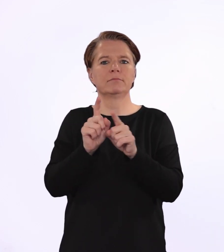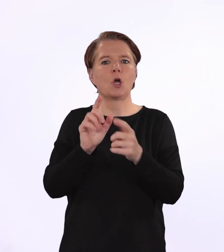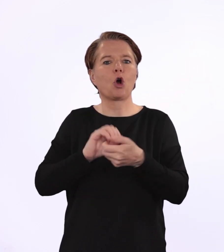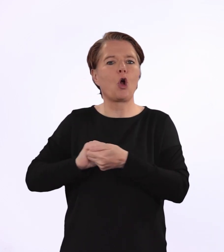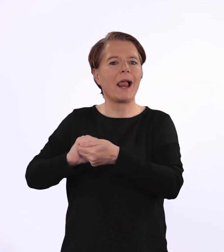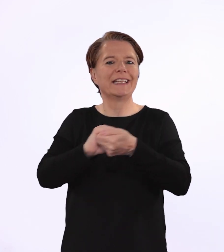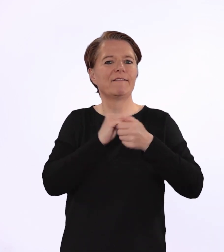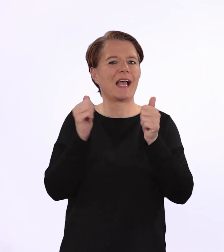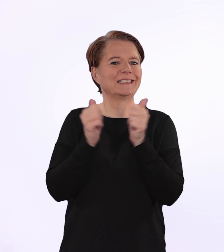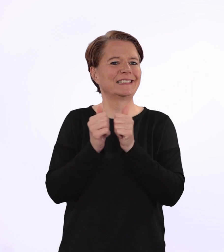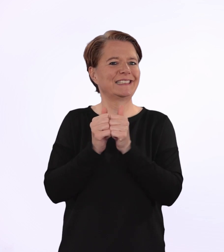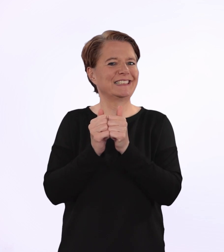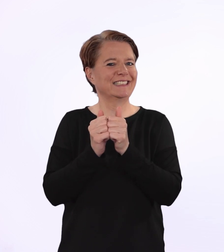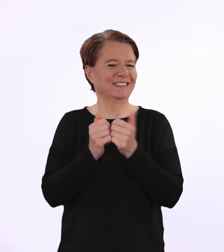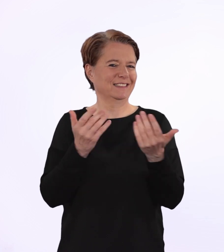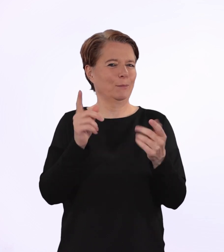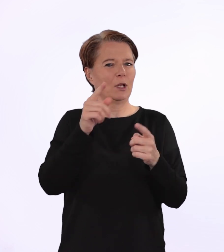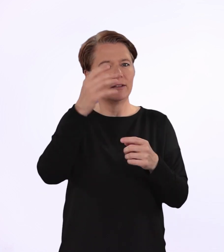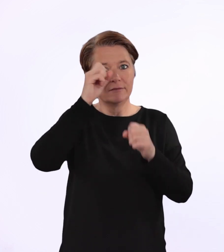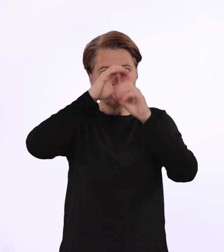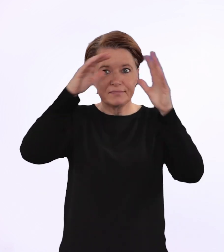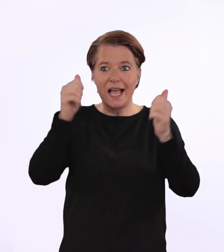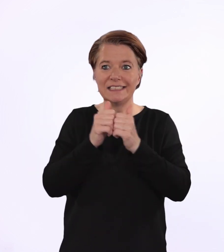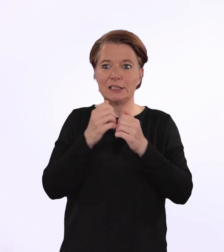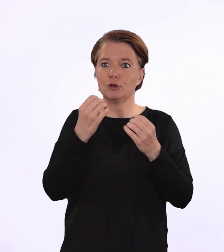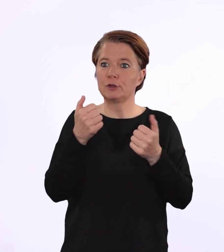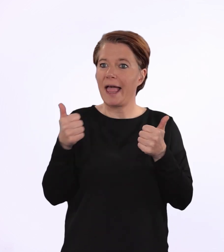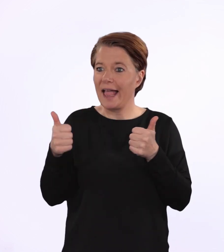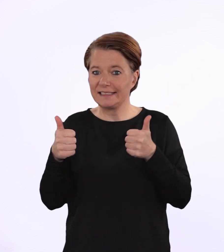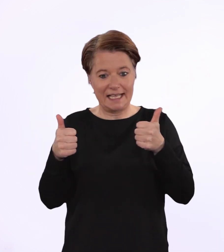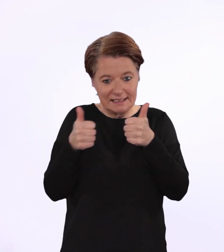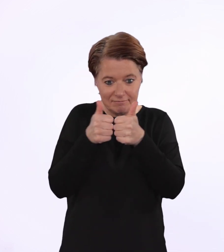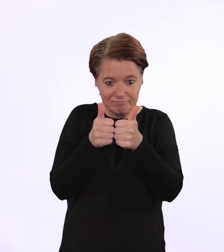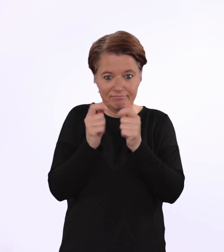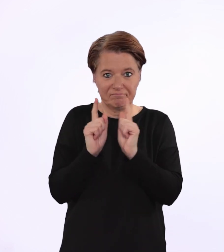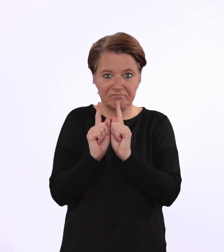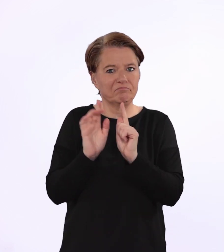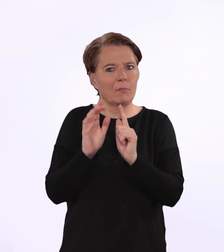also eine Form von Assistenz, die nicht nur von eins zu eins passiert, sondern mit einer Gruppe